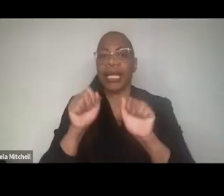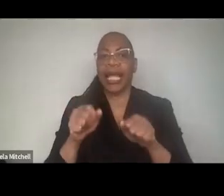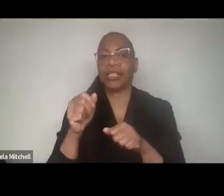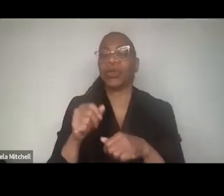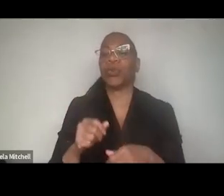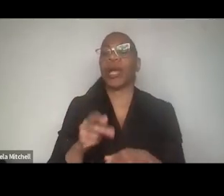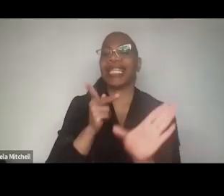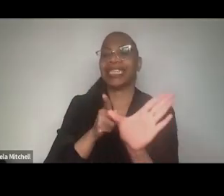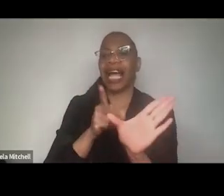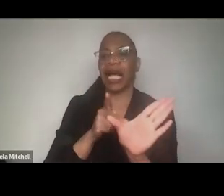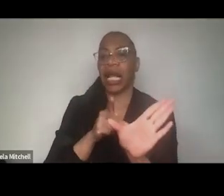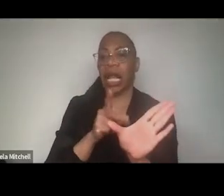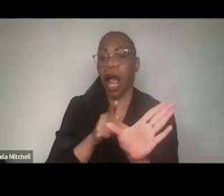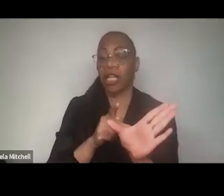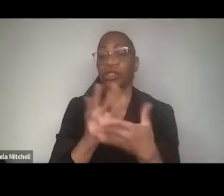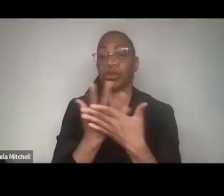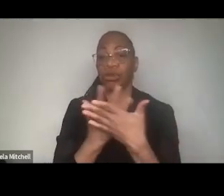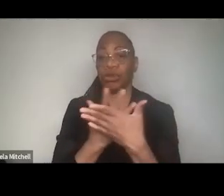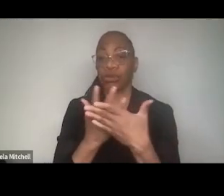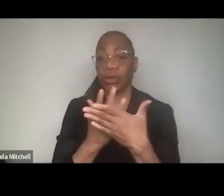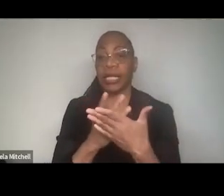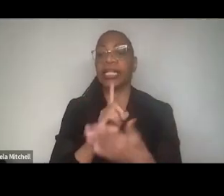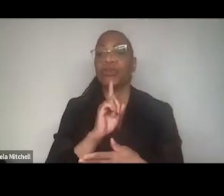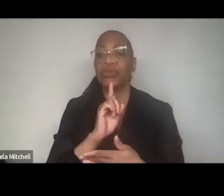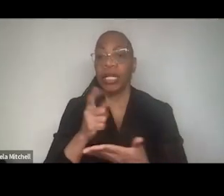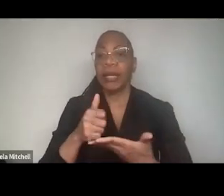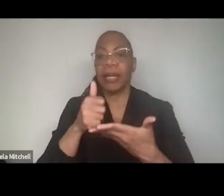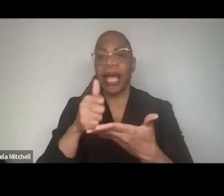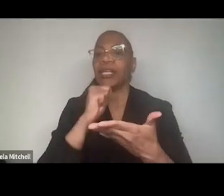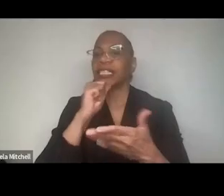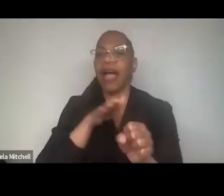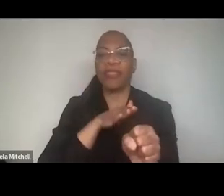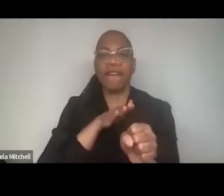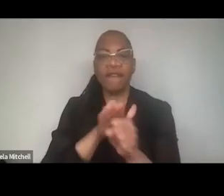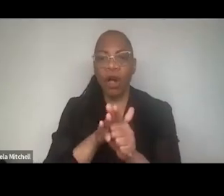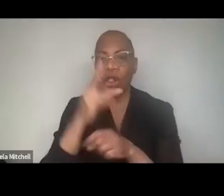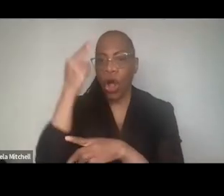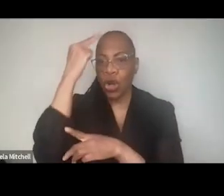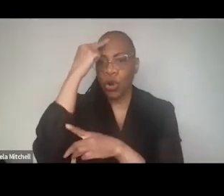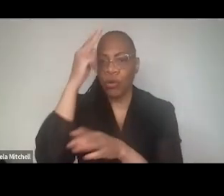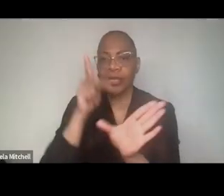La evaluación neuropsicológica puede ser muy útil. Esto no es la evaluación neuropsicológica completa, es un paso antes de eso,